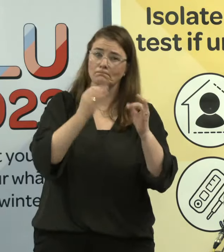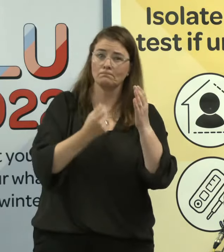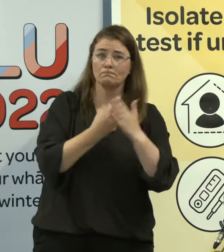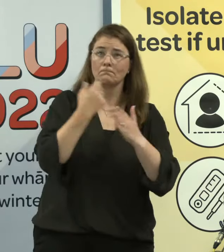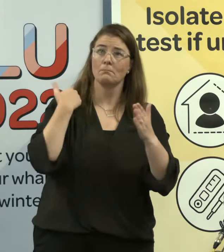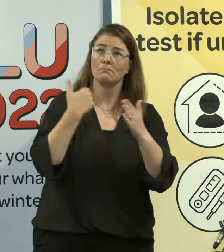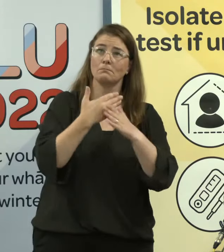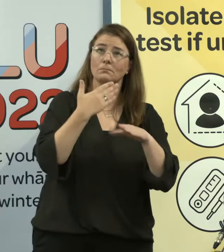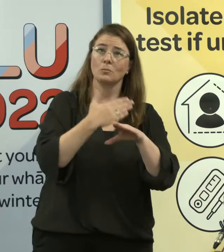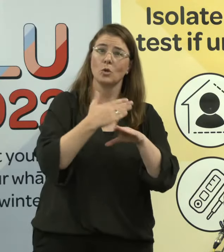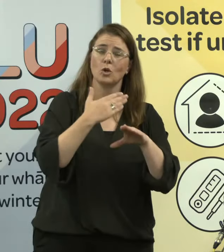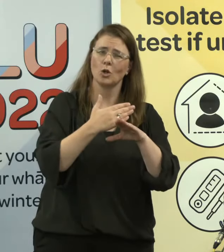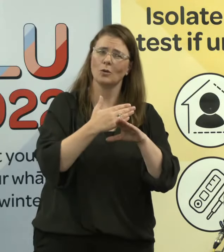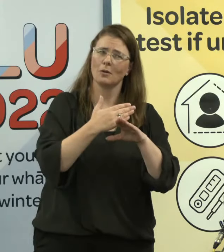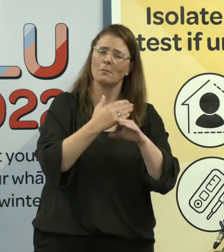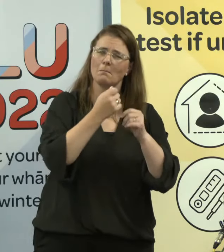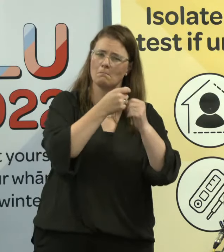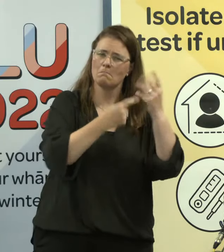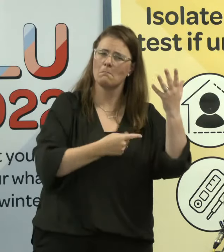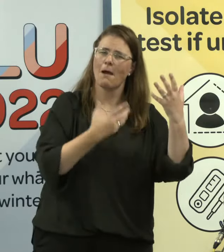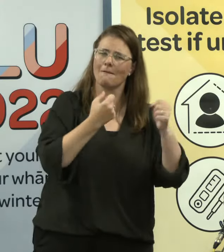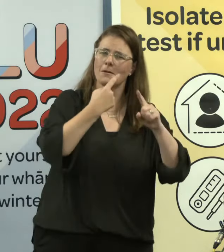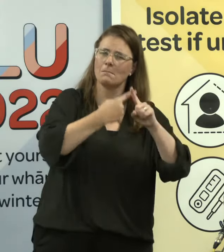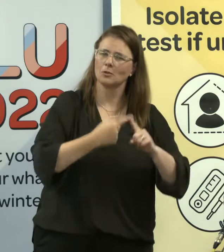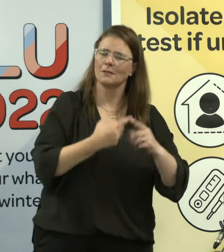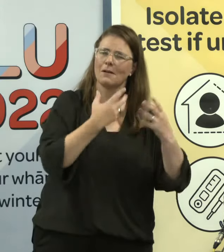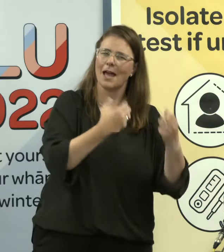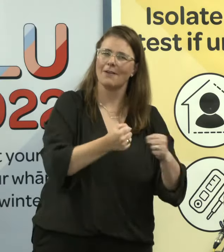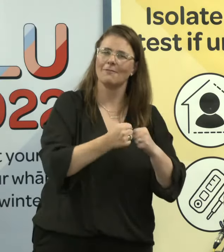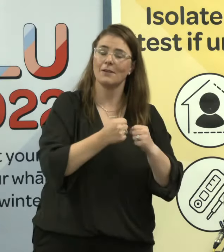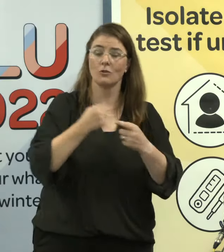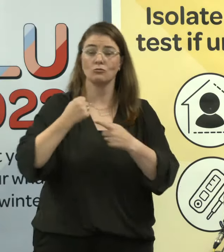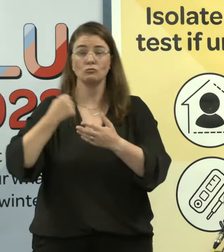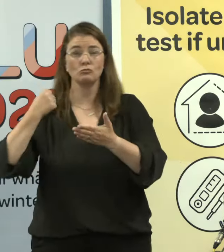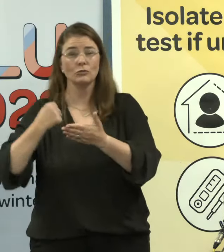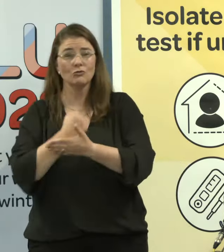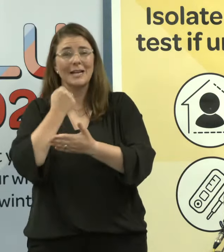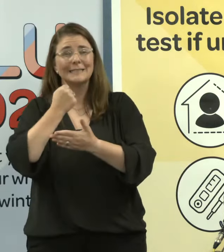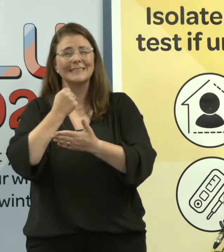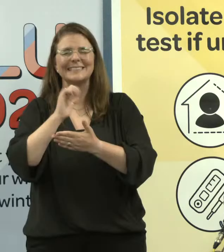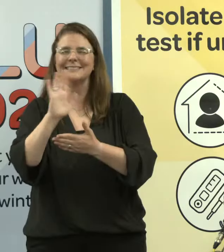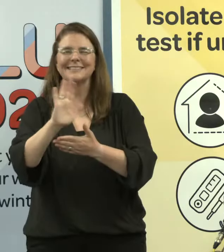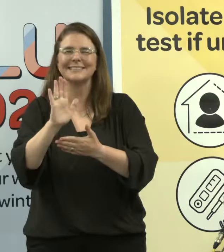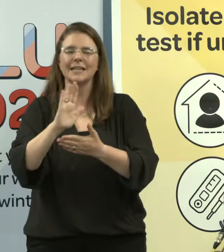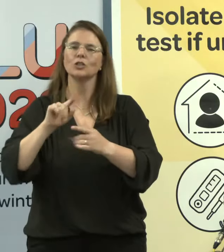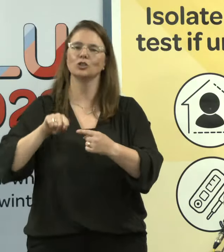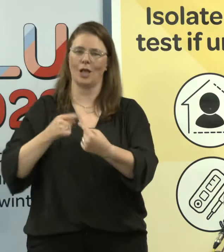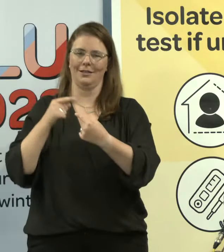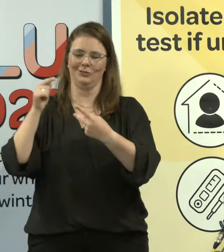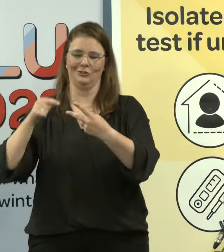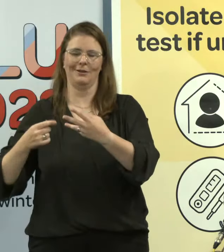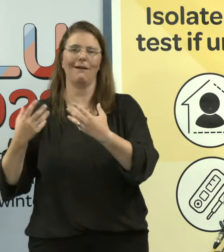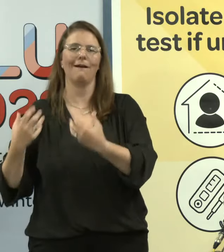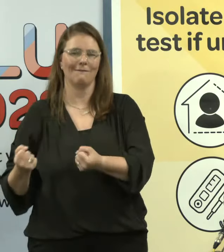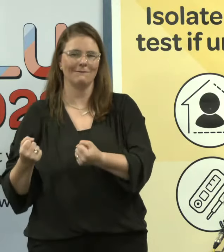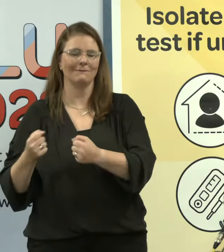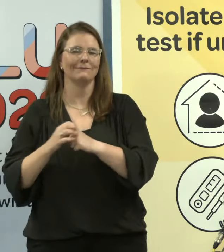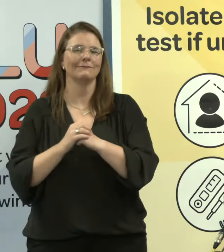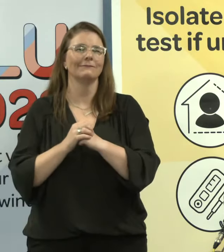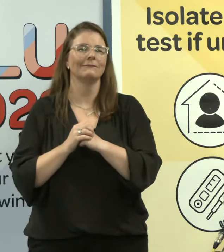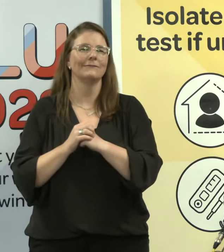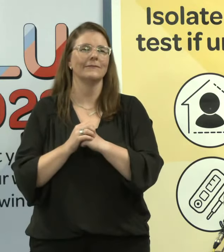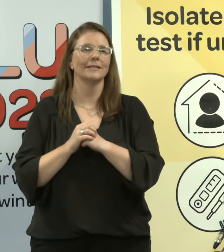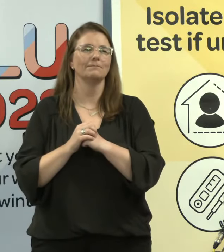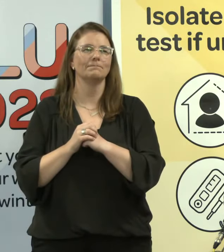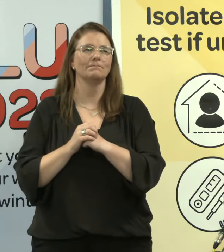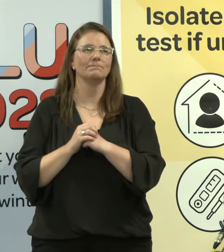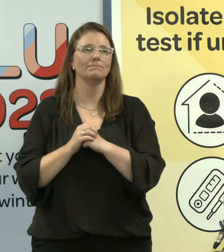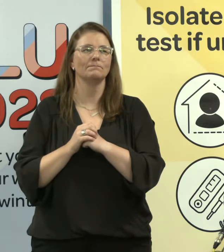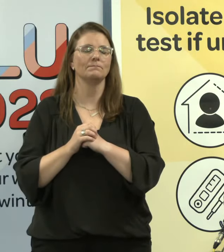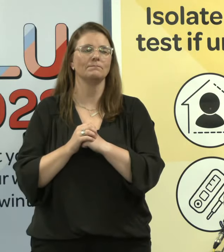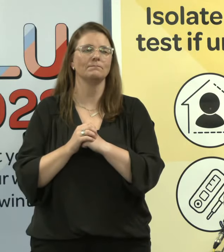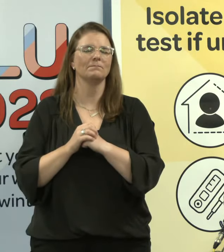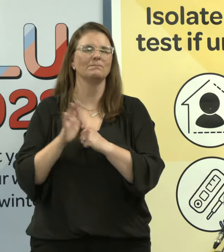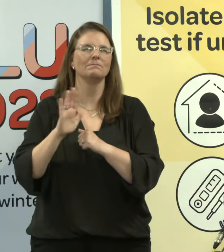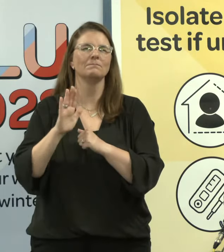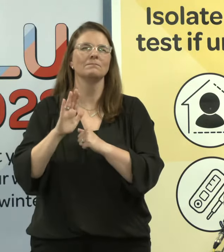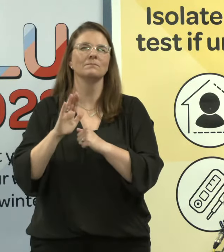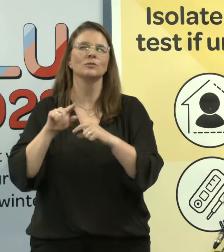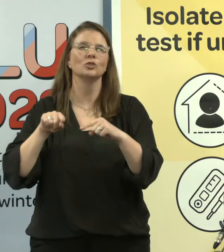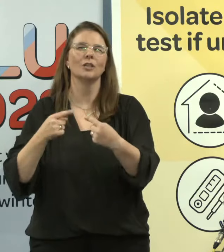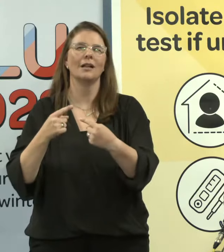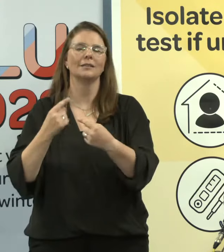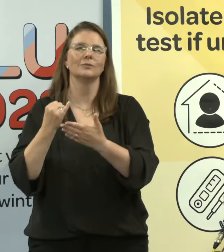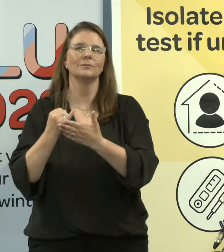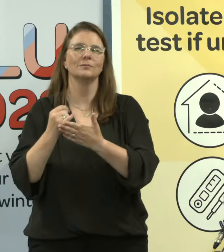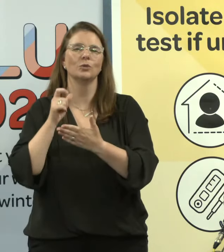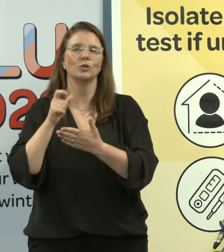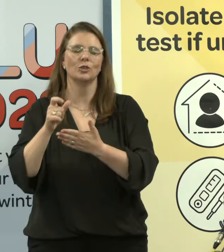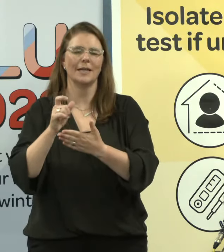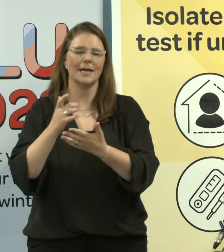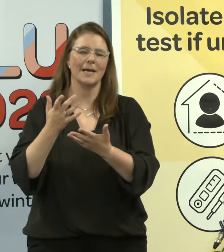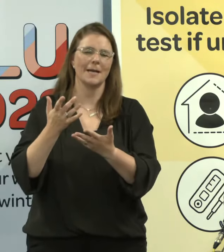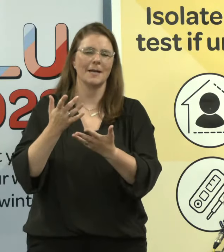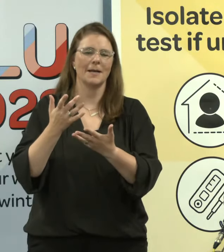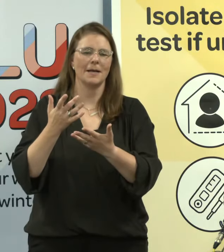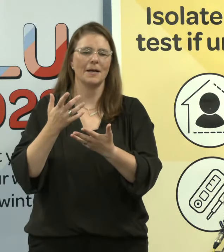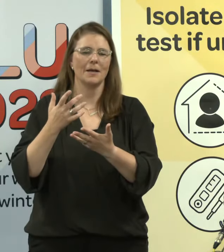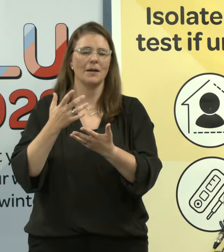He maha nga mea nui. E kore